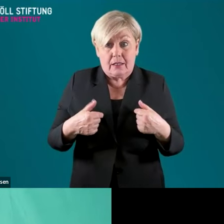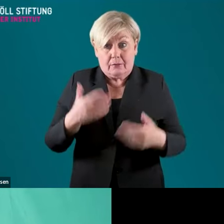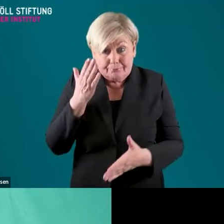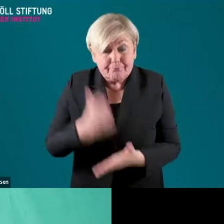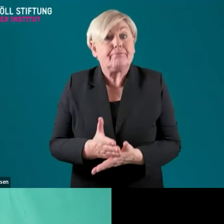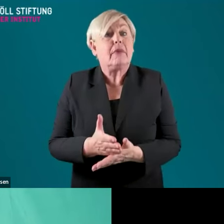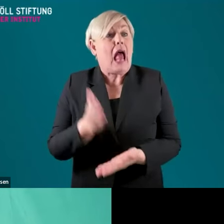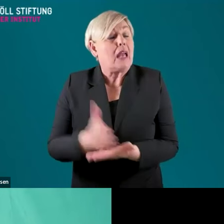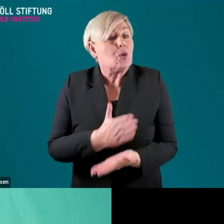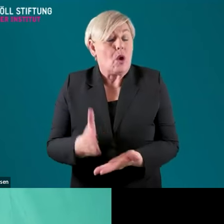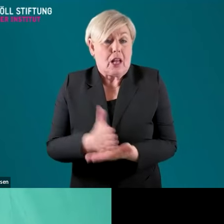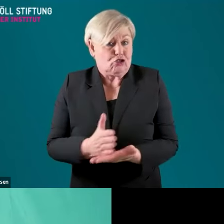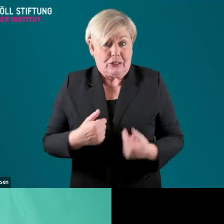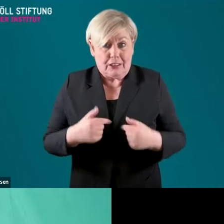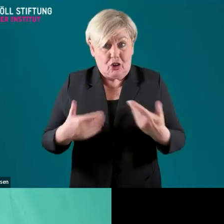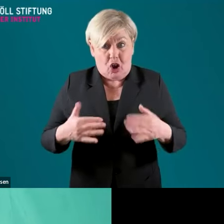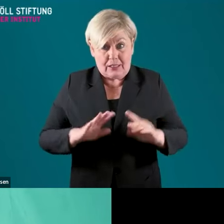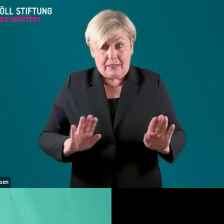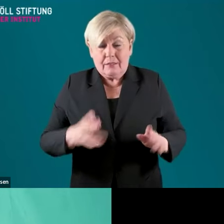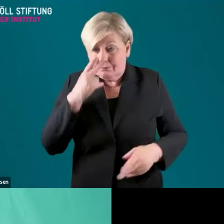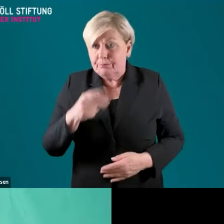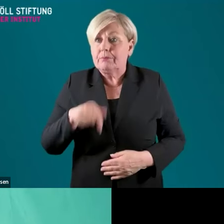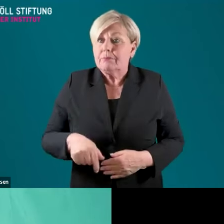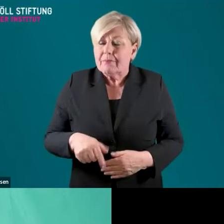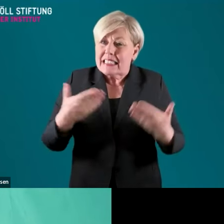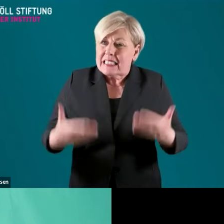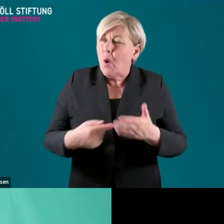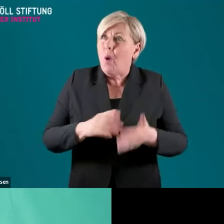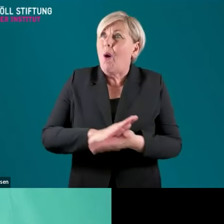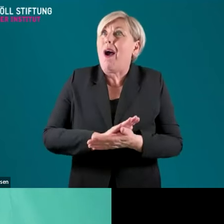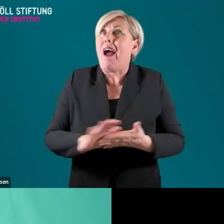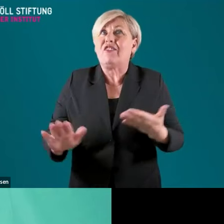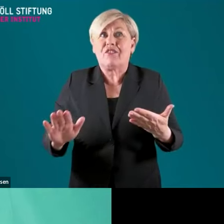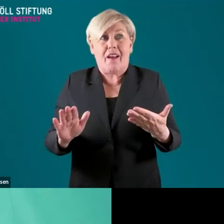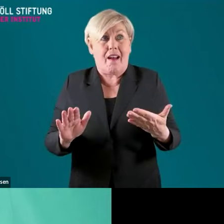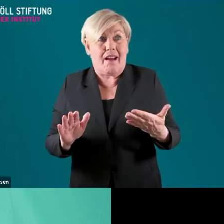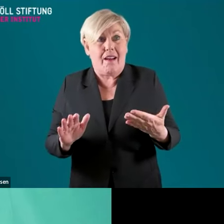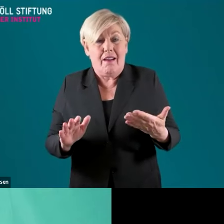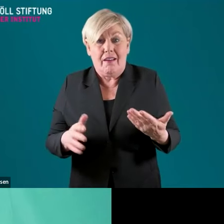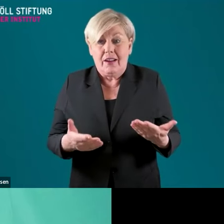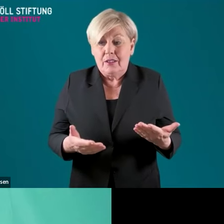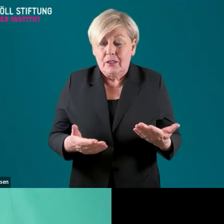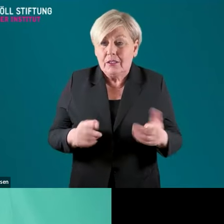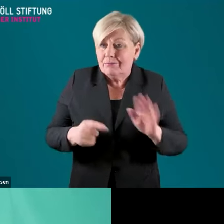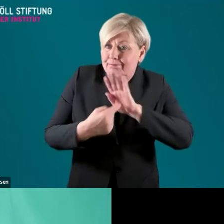Sie haben gesehen, es ist eine Prezi, die sich nicht so einfach darstellen lässt.